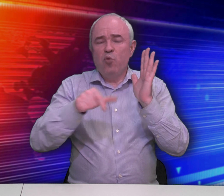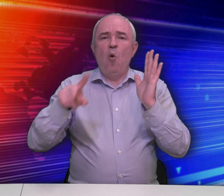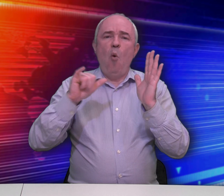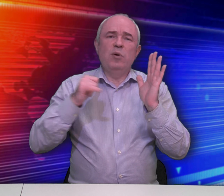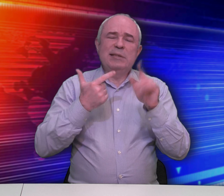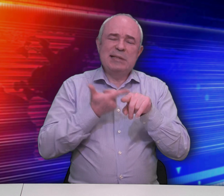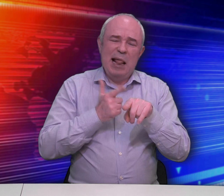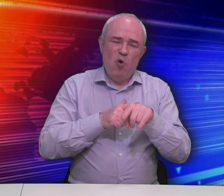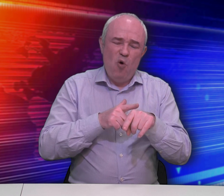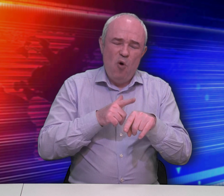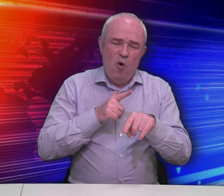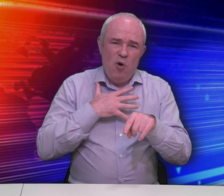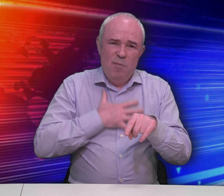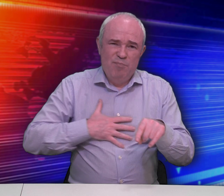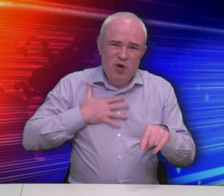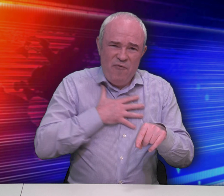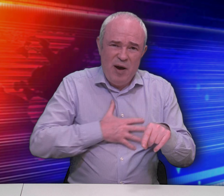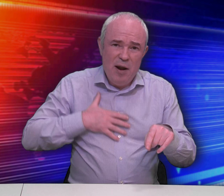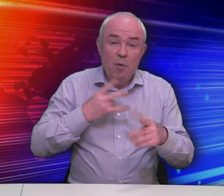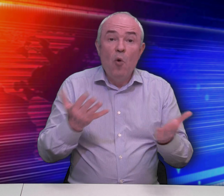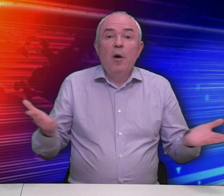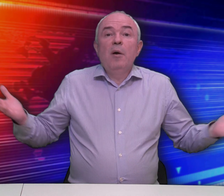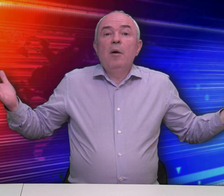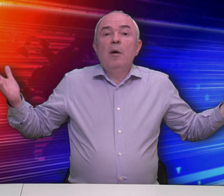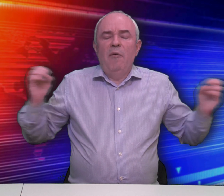Лоу сильно переживал,